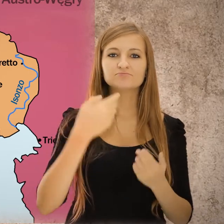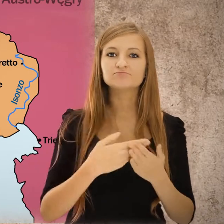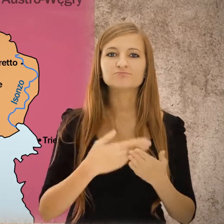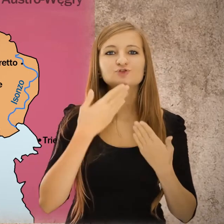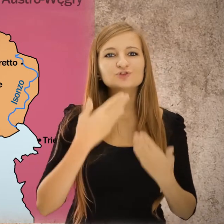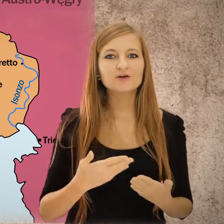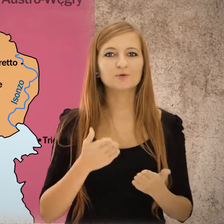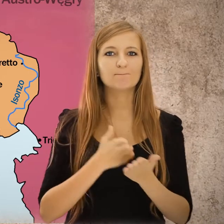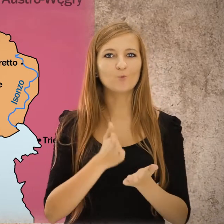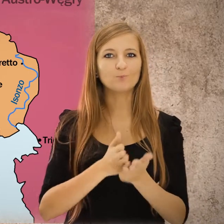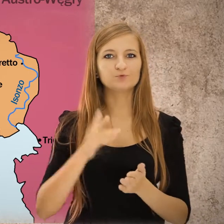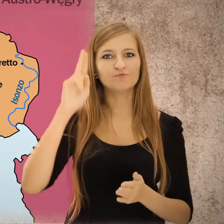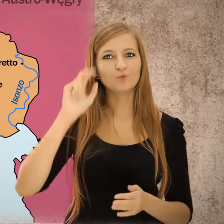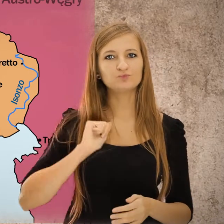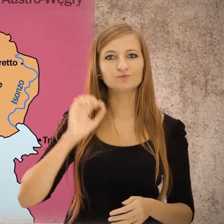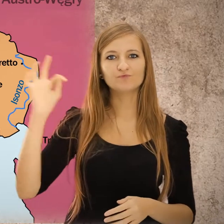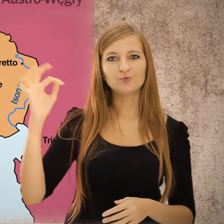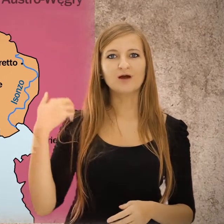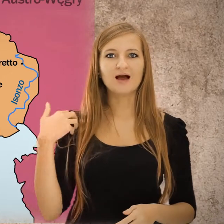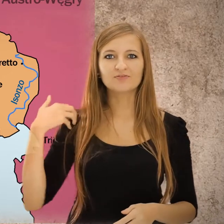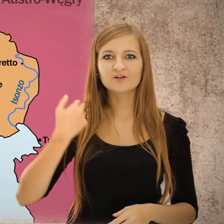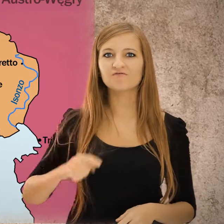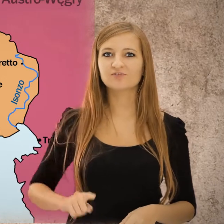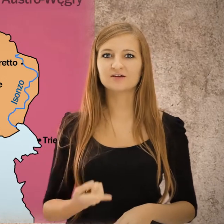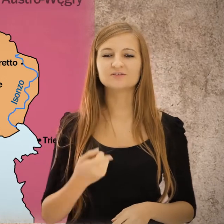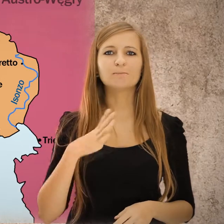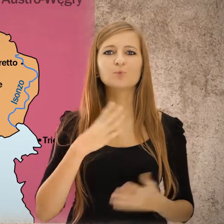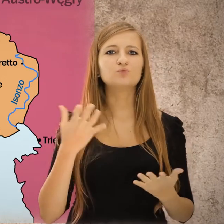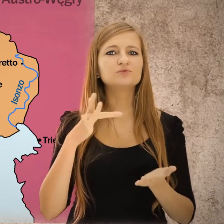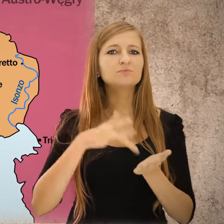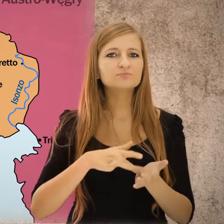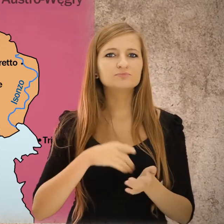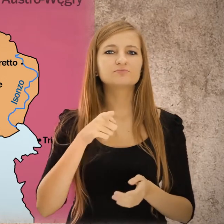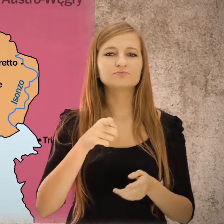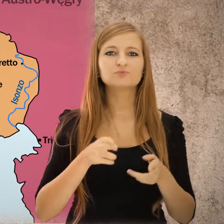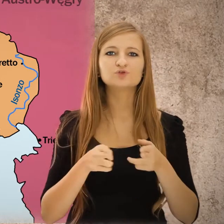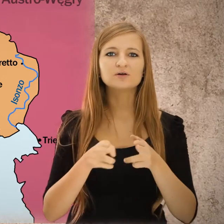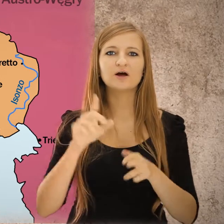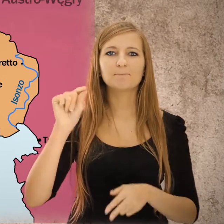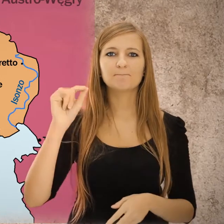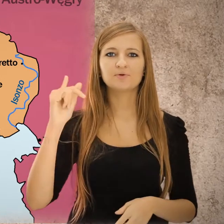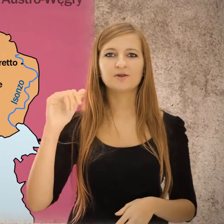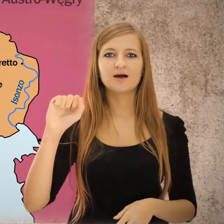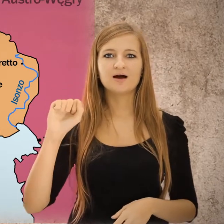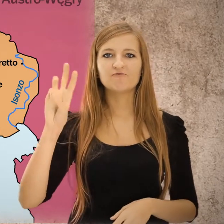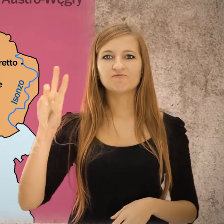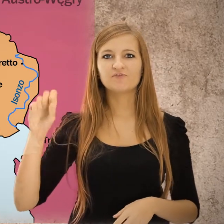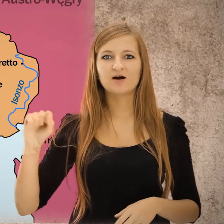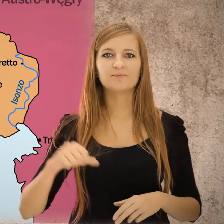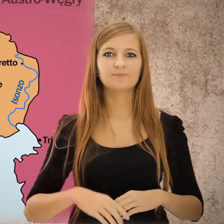i to dzięki pomocy wojsk francuskich i brytyjskich, dopiero na rzece Piawa.